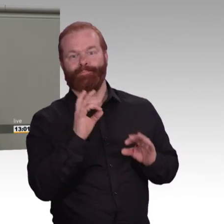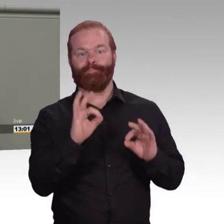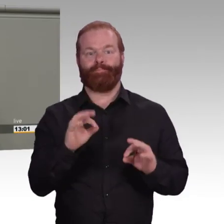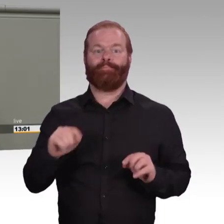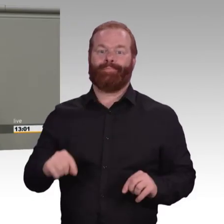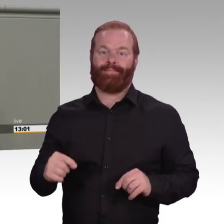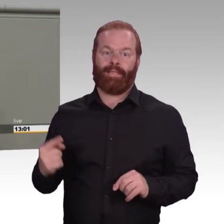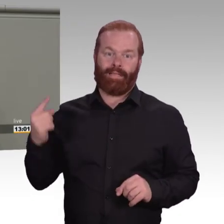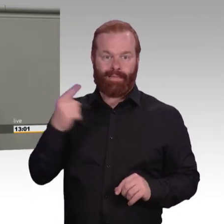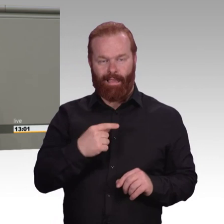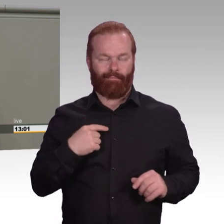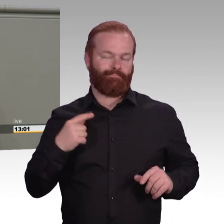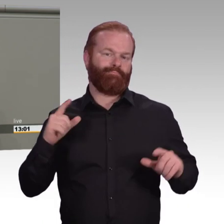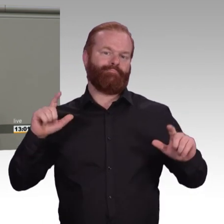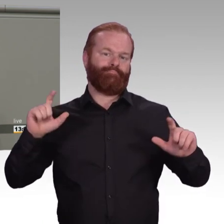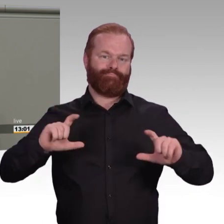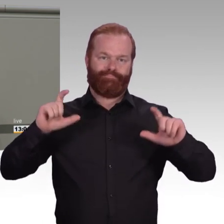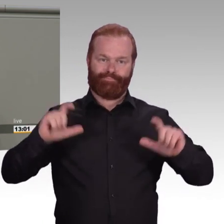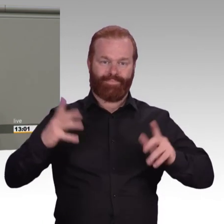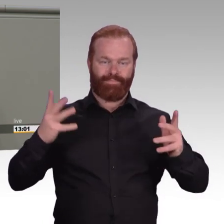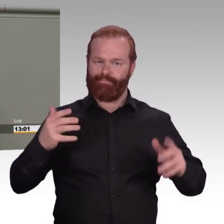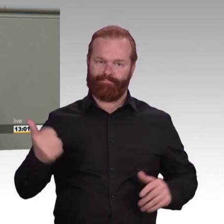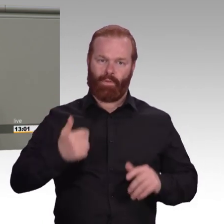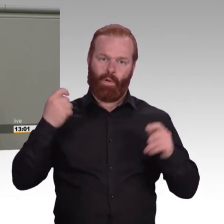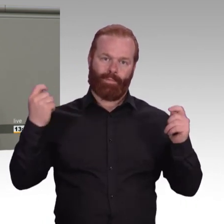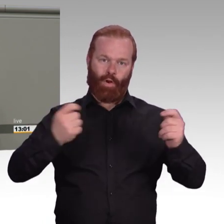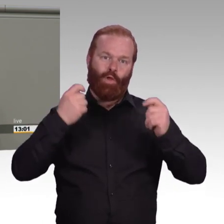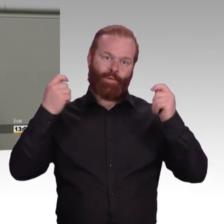auf einen Katalog von 54 Artikeln verständigt,